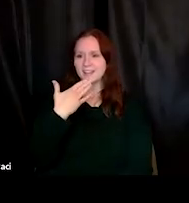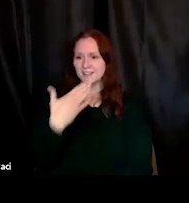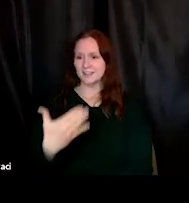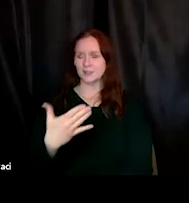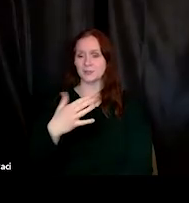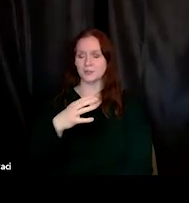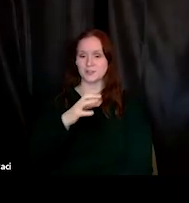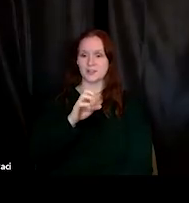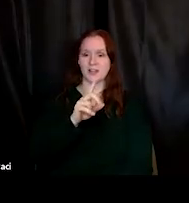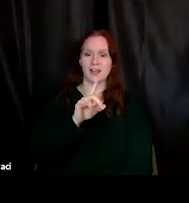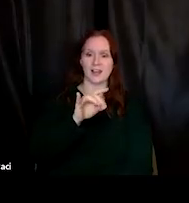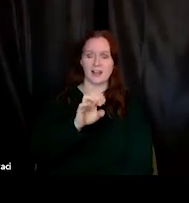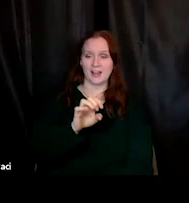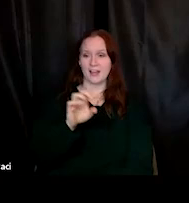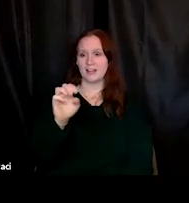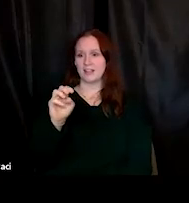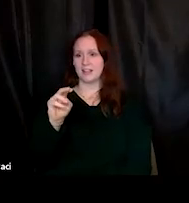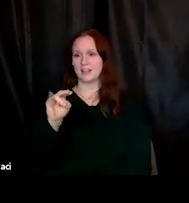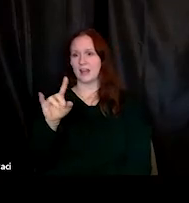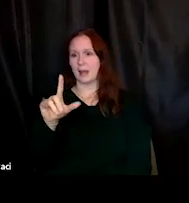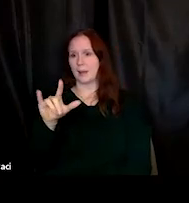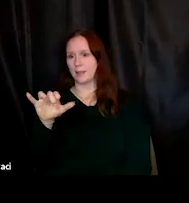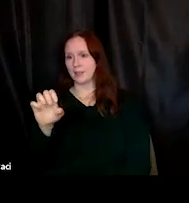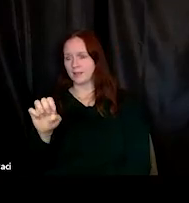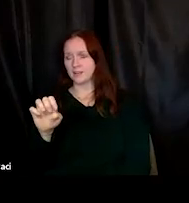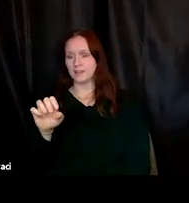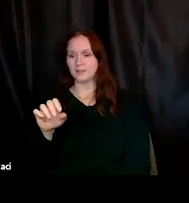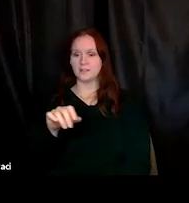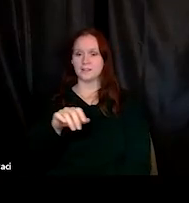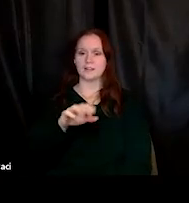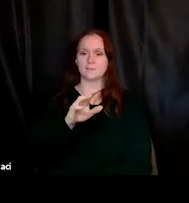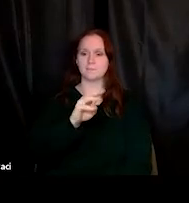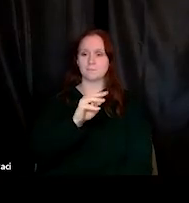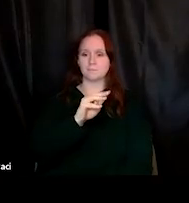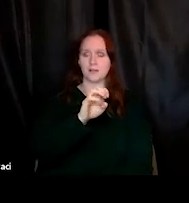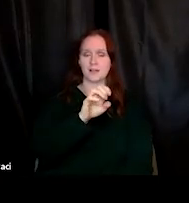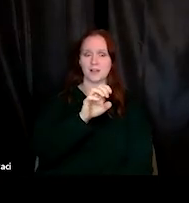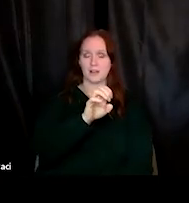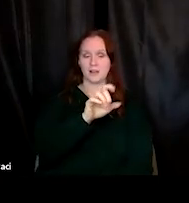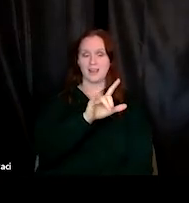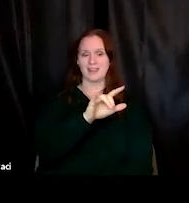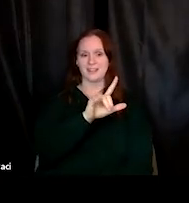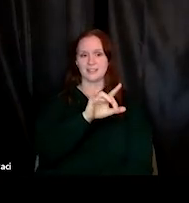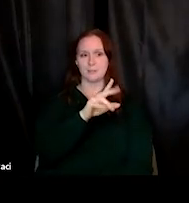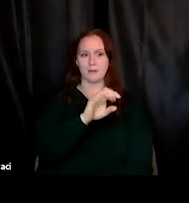haremos todo lo posible para acomodarlos. Así que no tienes que preocuparte por eso. Pero como dije,